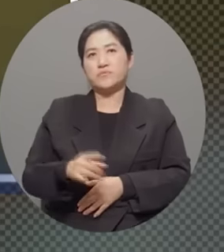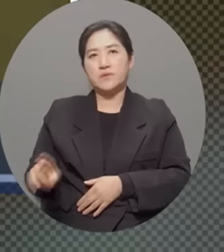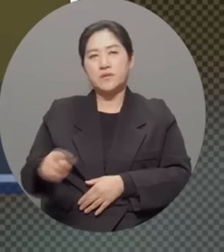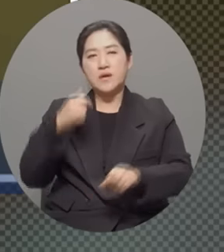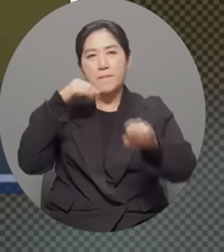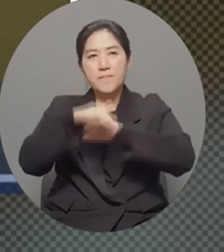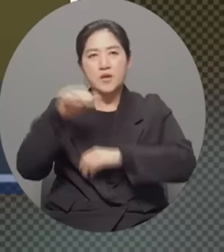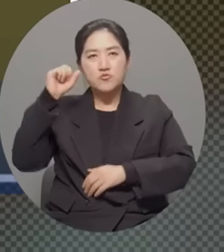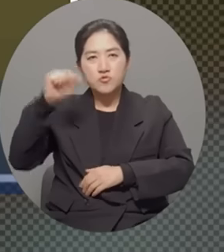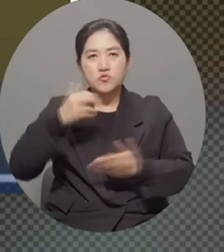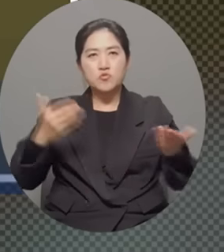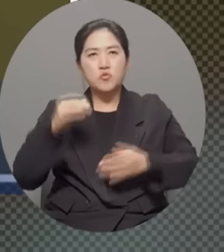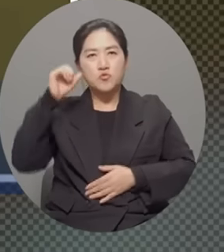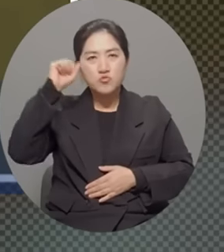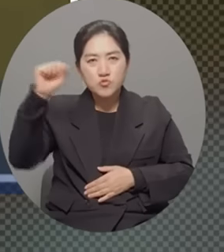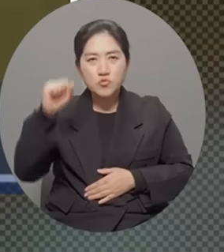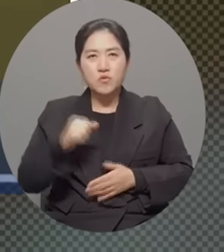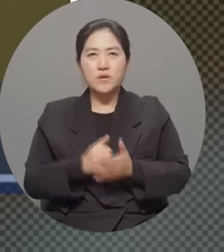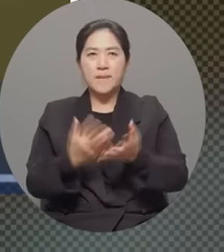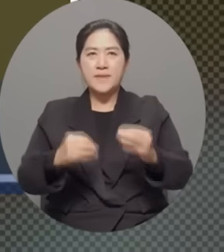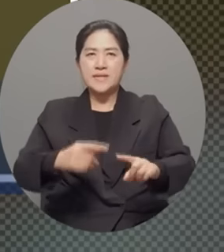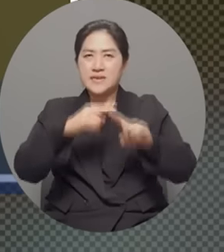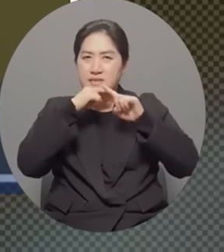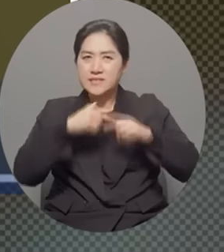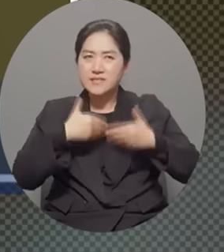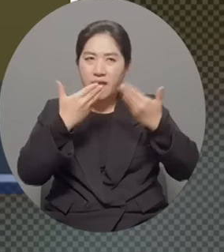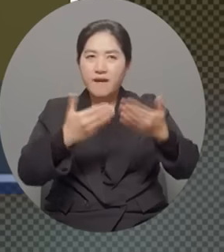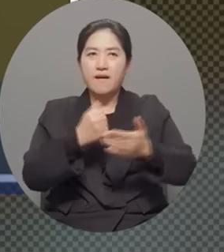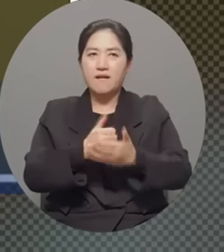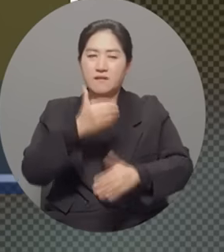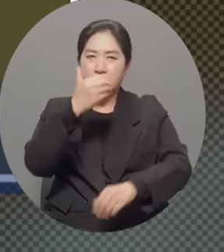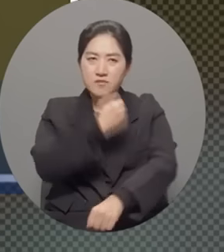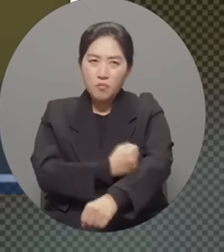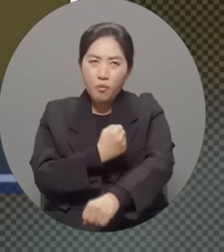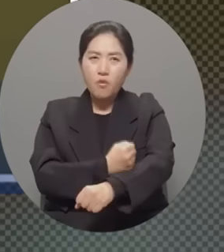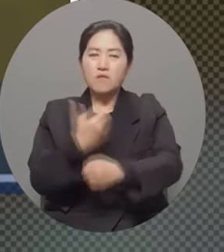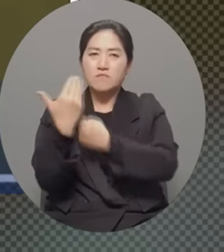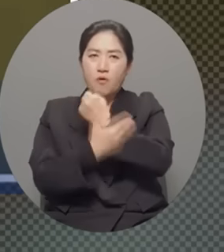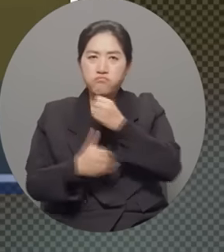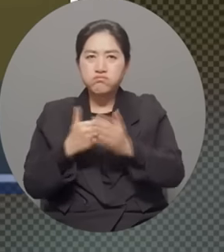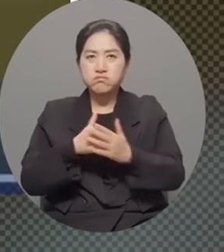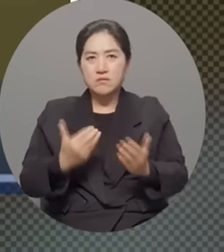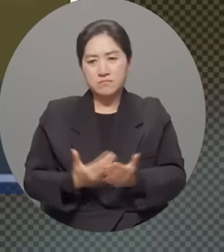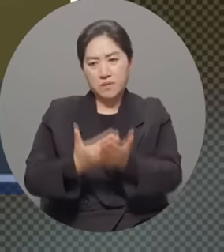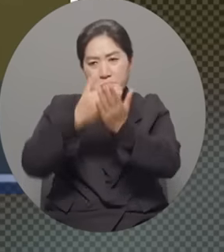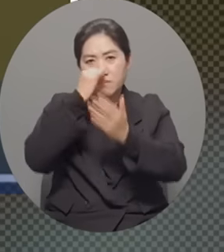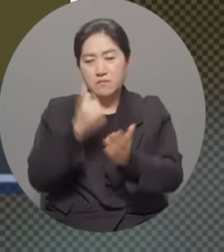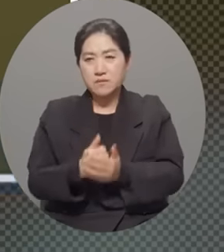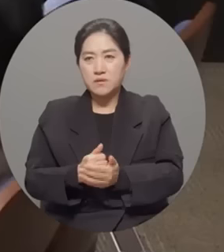나왔습니다. 민주화 운동, 노동 운동의 그런 많은 희생의 대가로 여기까지 온 분 아니겠습니까?